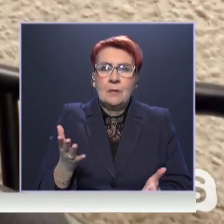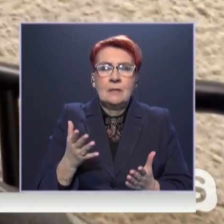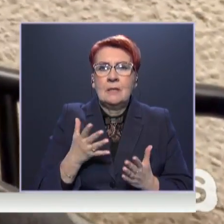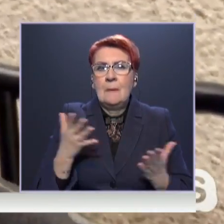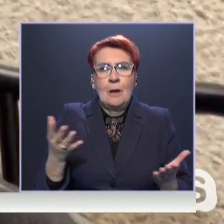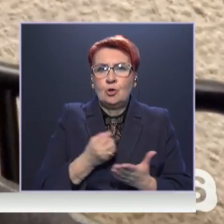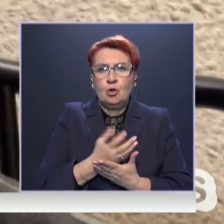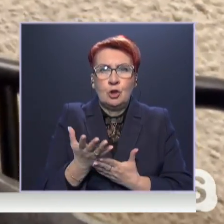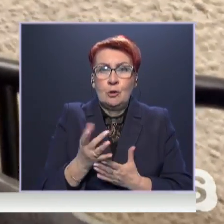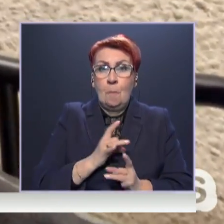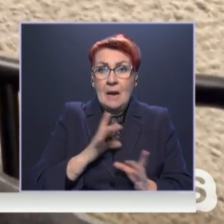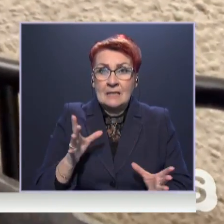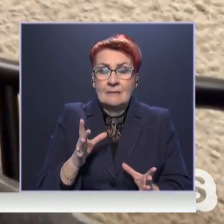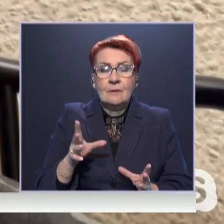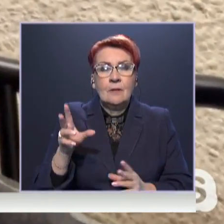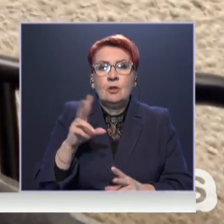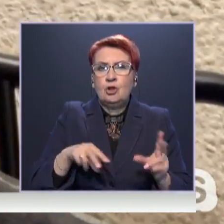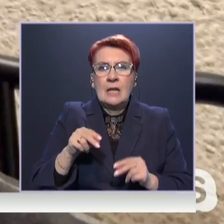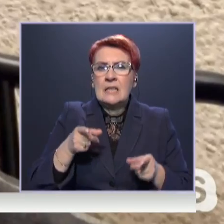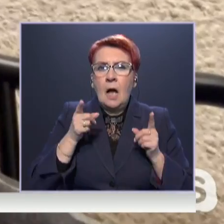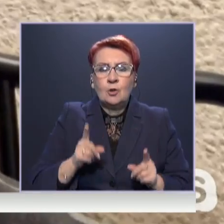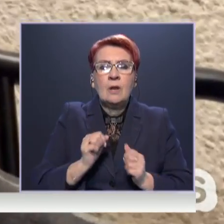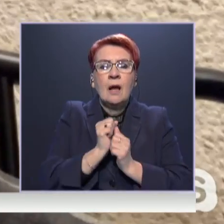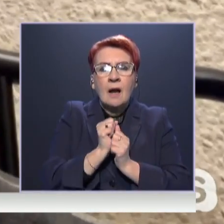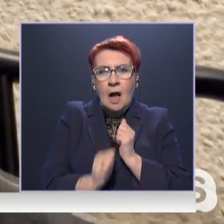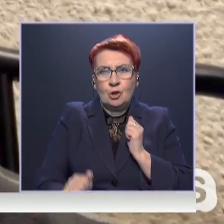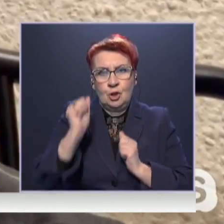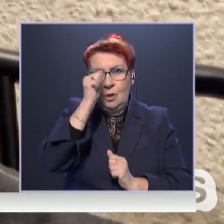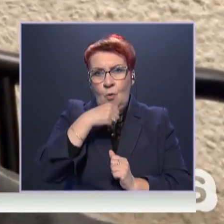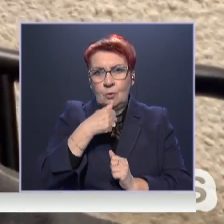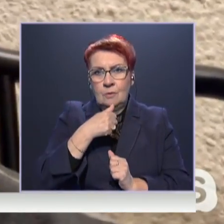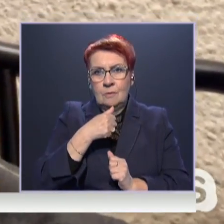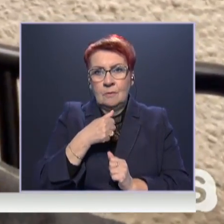он является актуальным каждый год Потому что общество